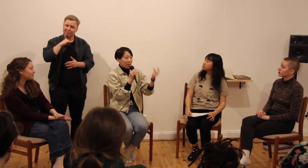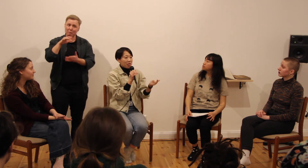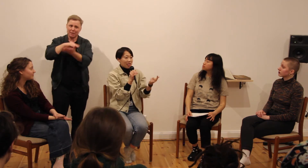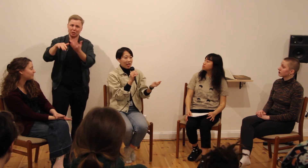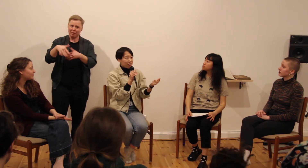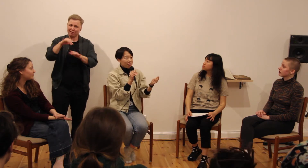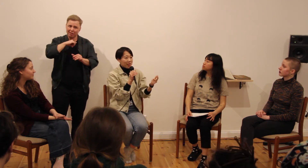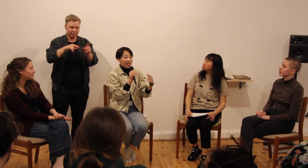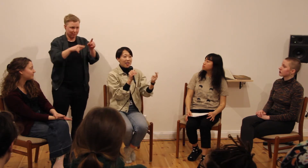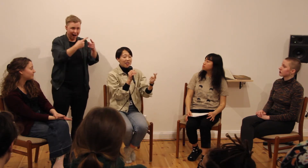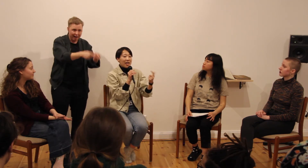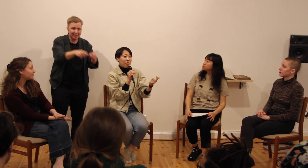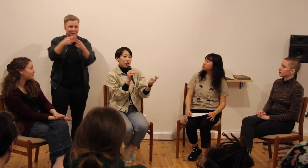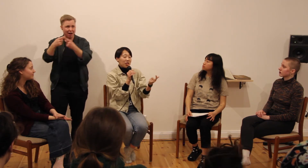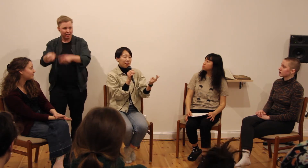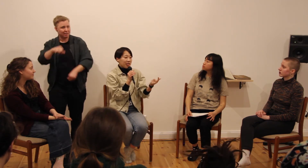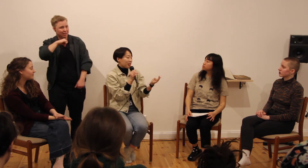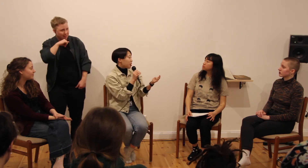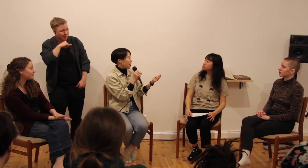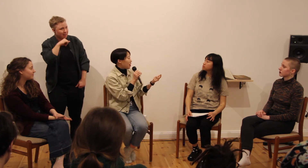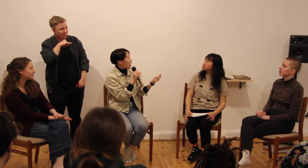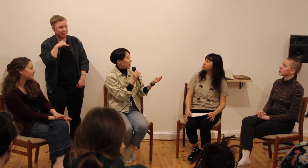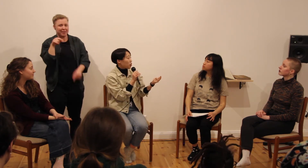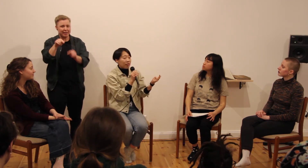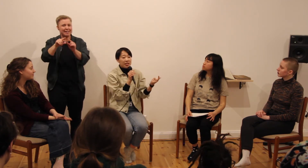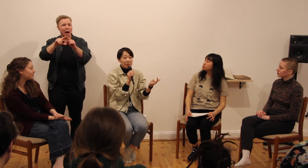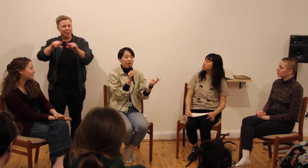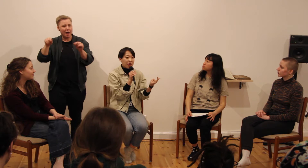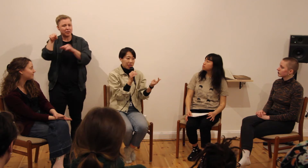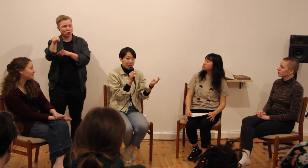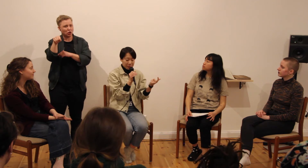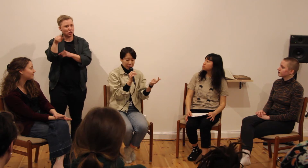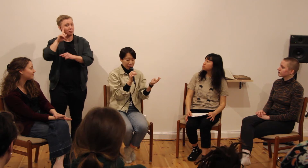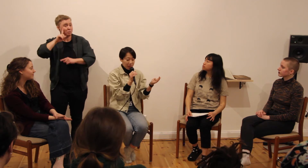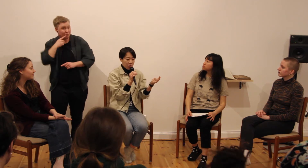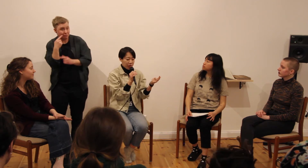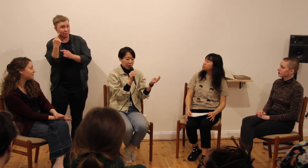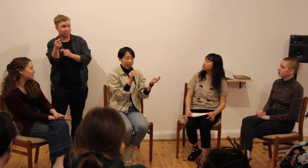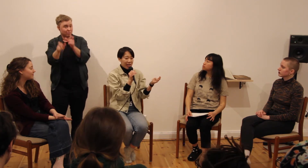Taube in Japan haben eine sehr ähnliche Kultur wie die Tauben in Korea.